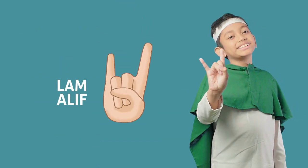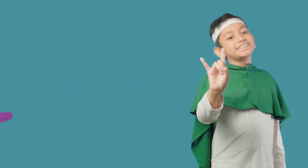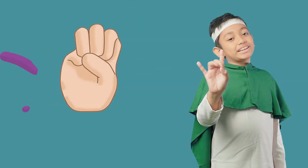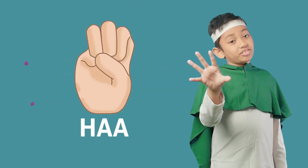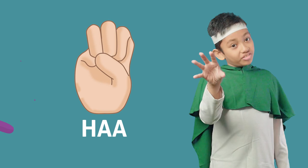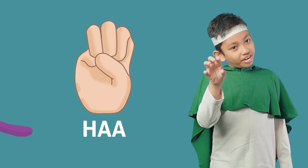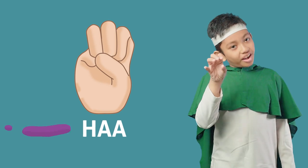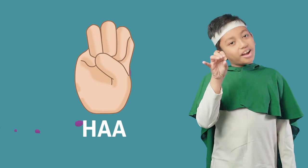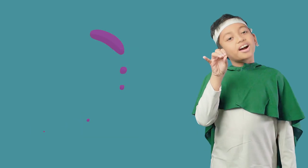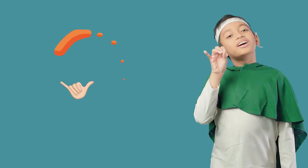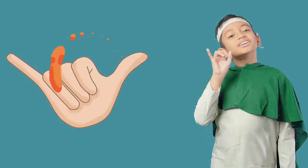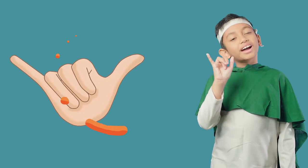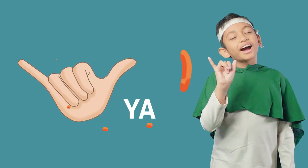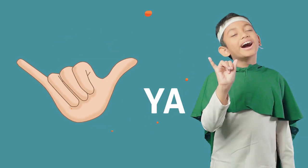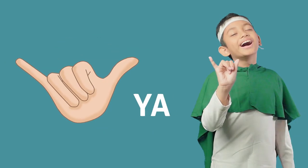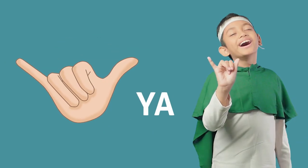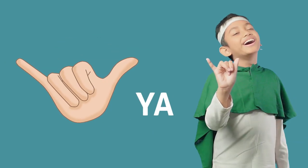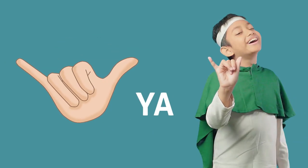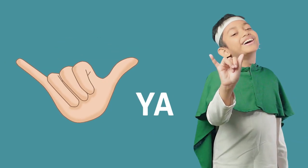Haa, Ya